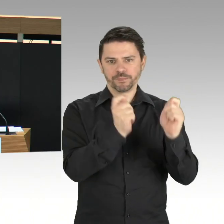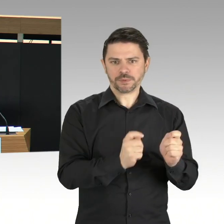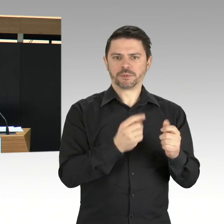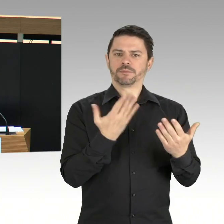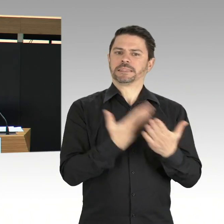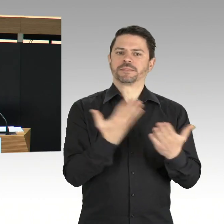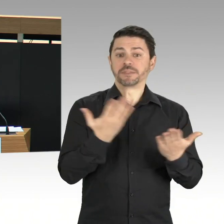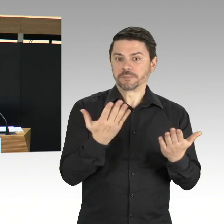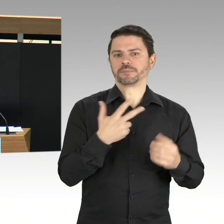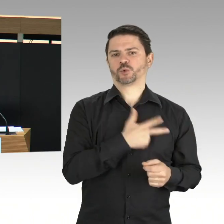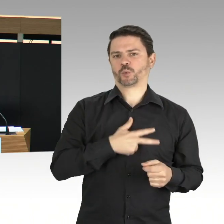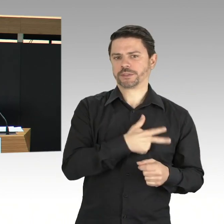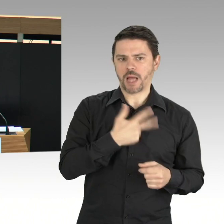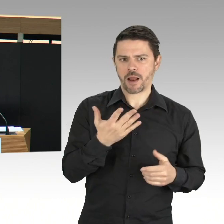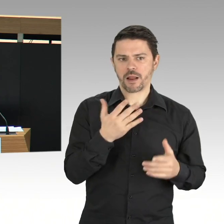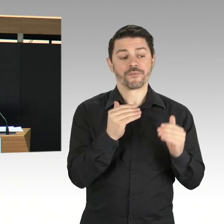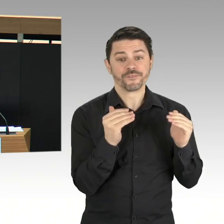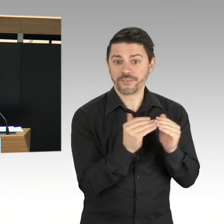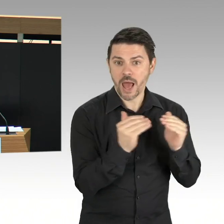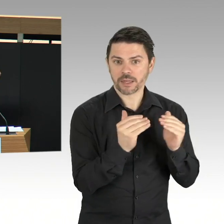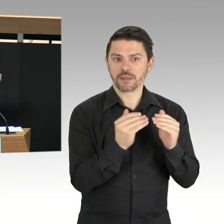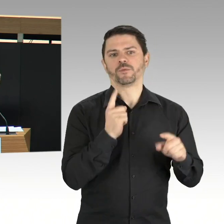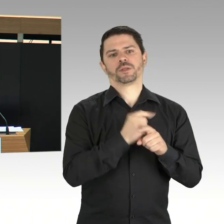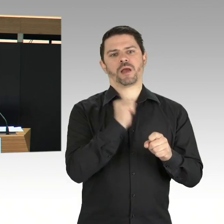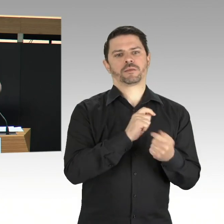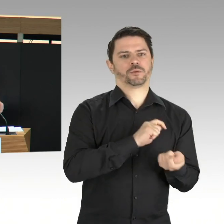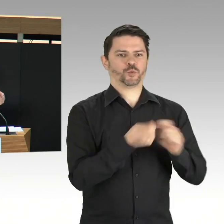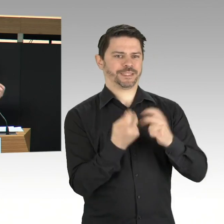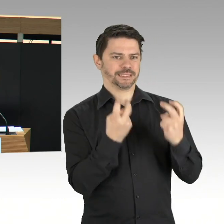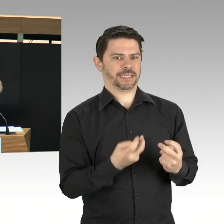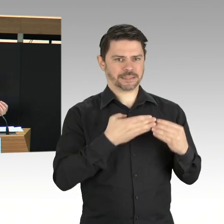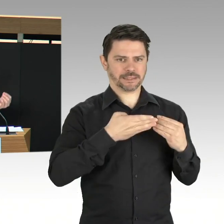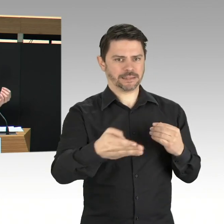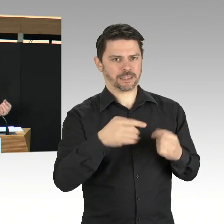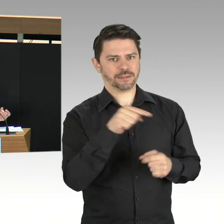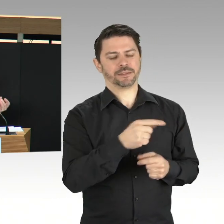Ja, wir verabschieden heute das Gesetz, aber ich kann Ihnen allen versprechen, liebe Berlinerinnen und Berliner,